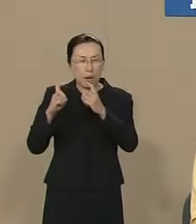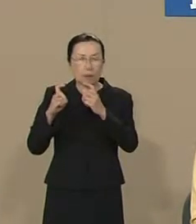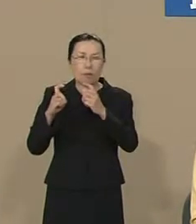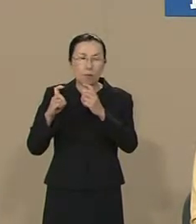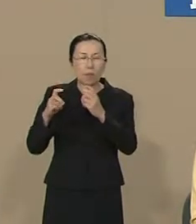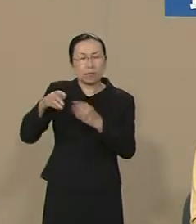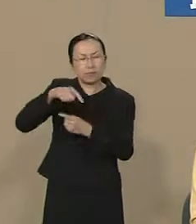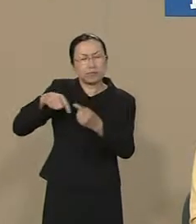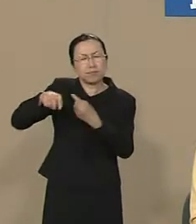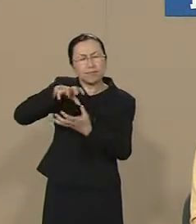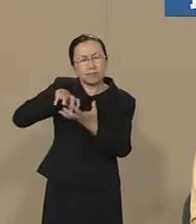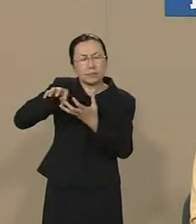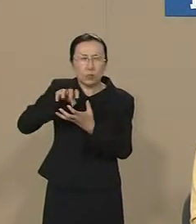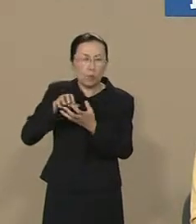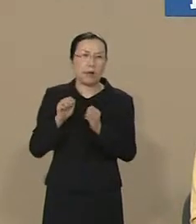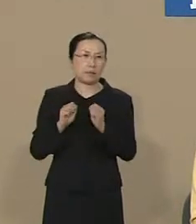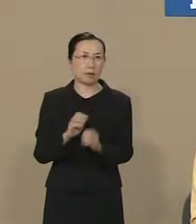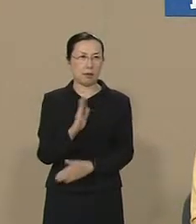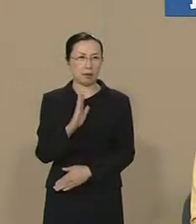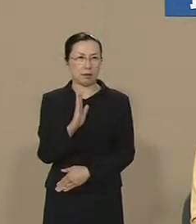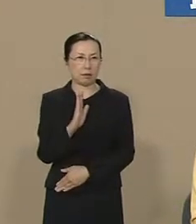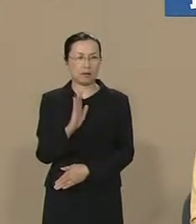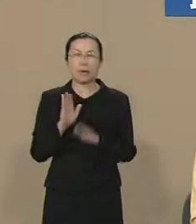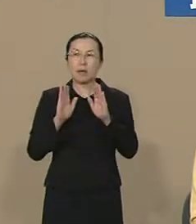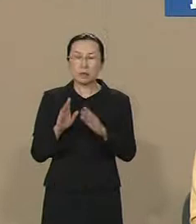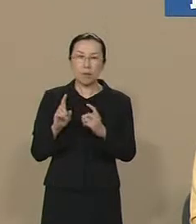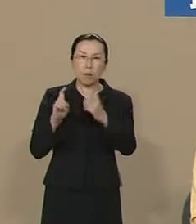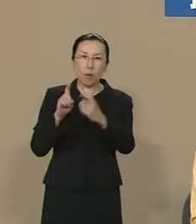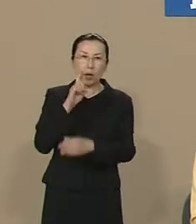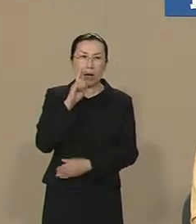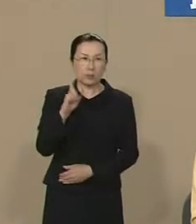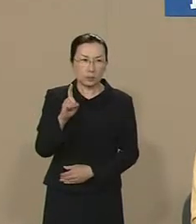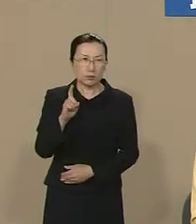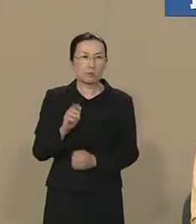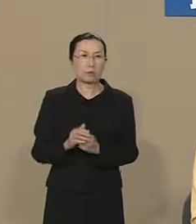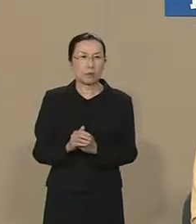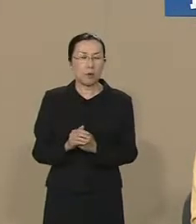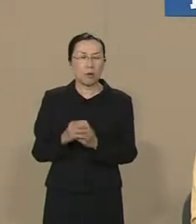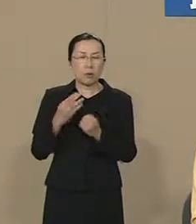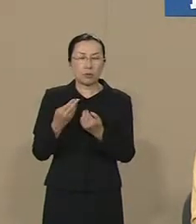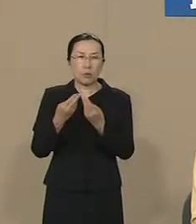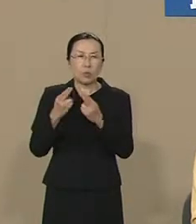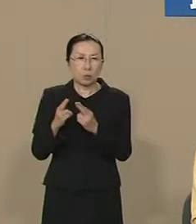今の国会を見ていると､ 与党が多数の力を背景にして､